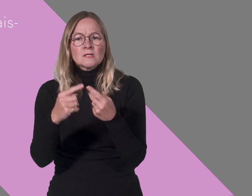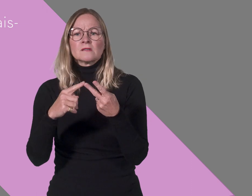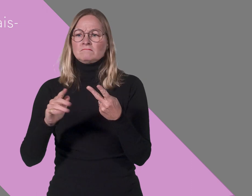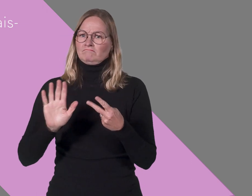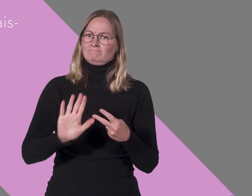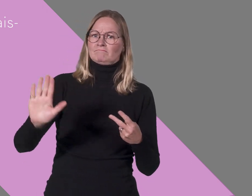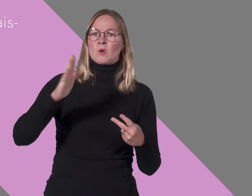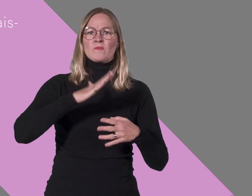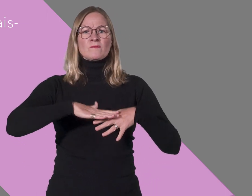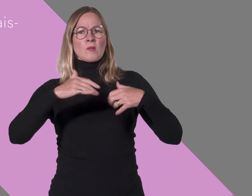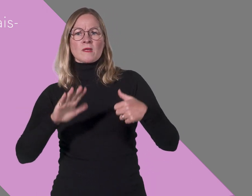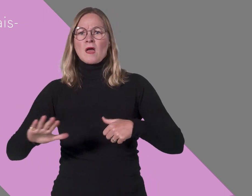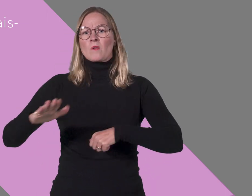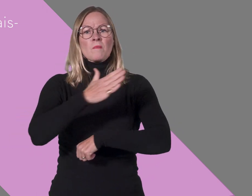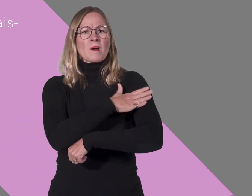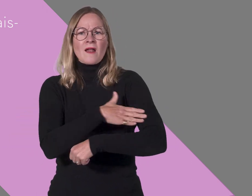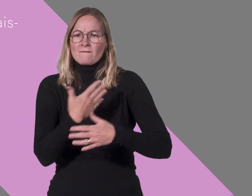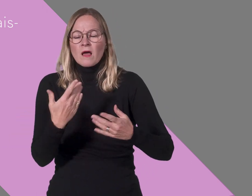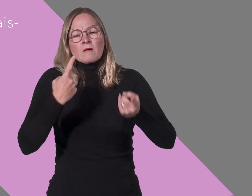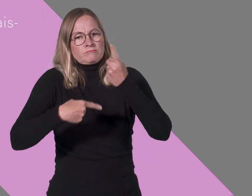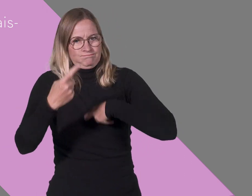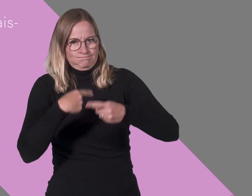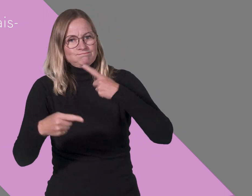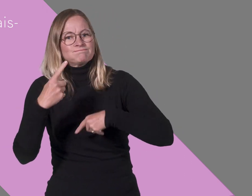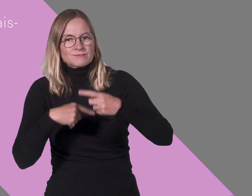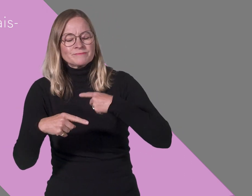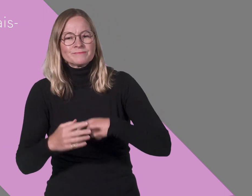sekä oman hyvinvointialueen palveluista.